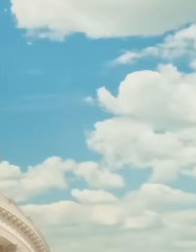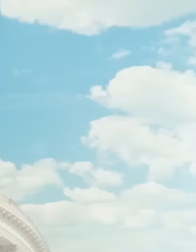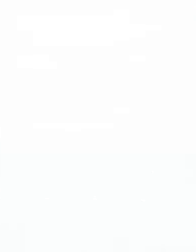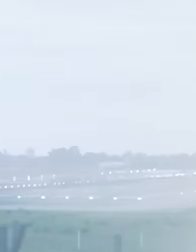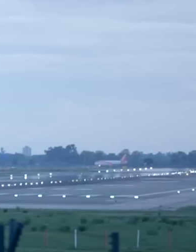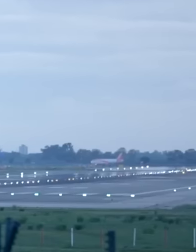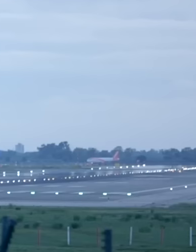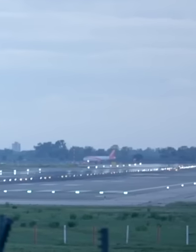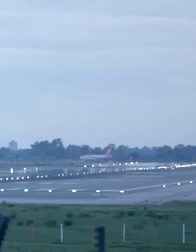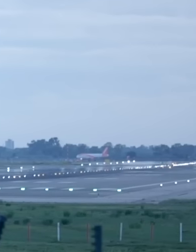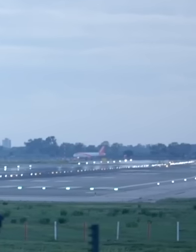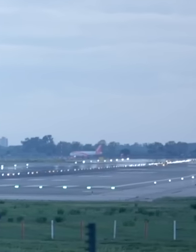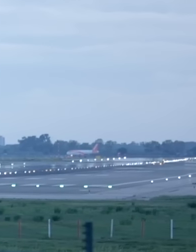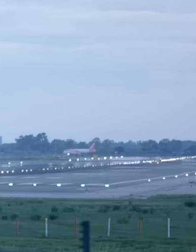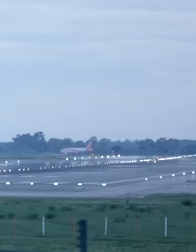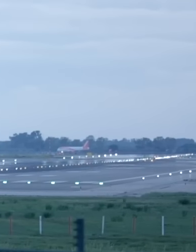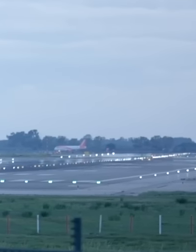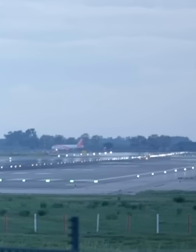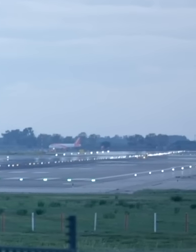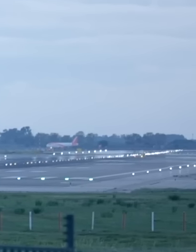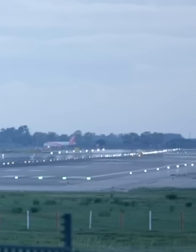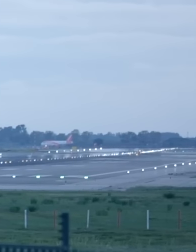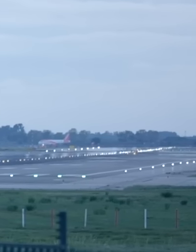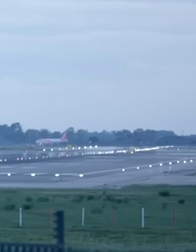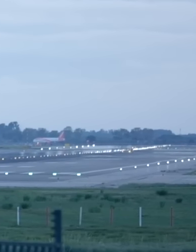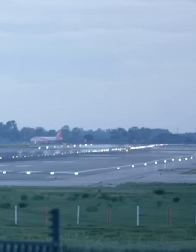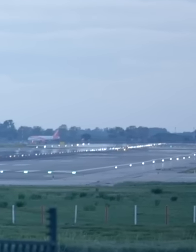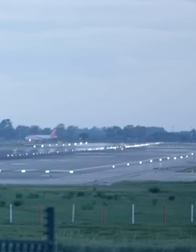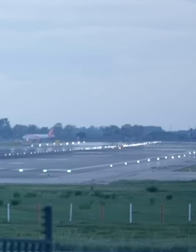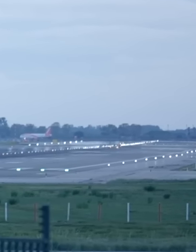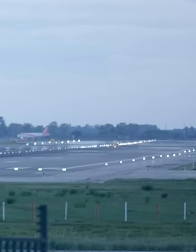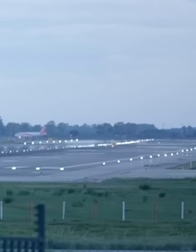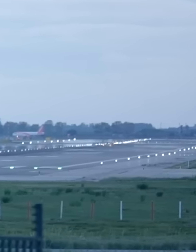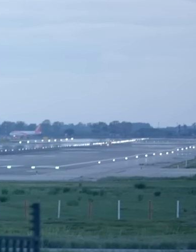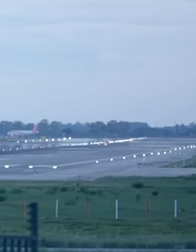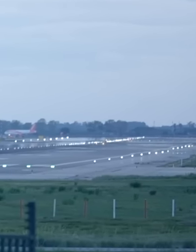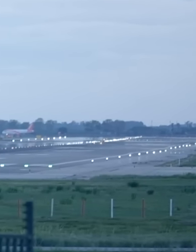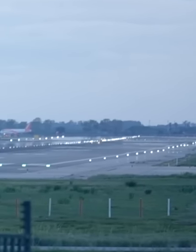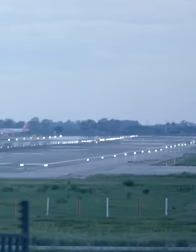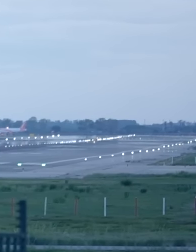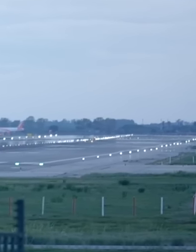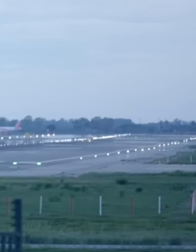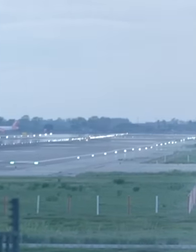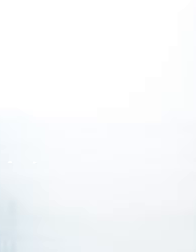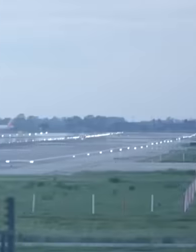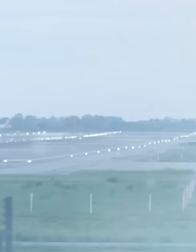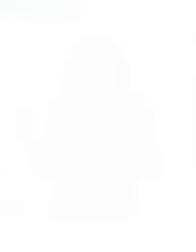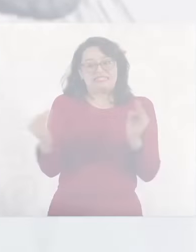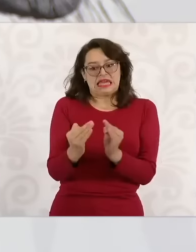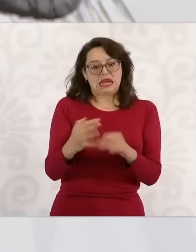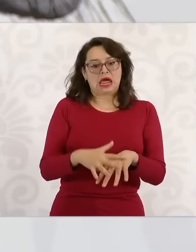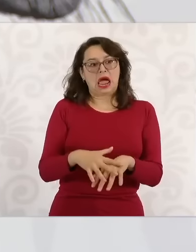de aviación entre los dos países, que había sido pisoteado por su vecino del sur. Ante este tenor,